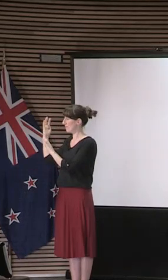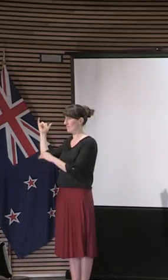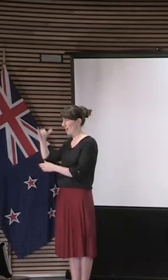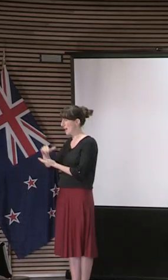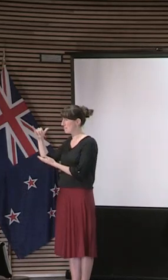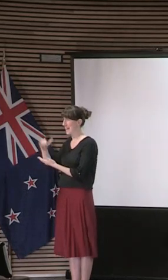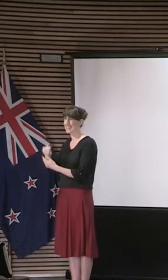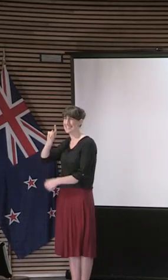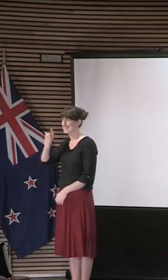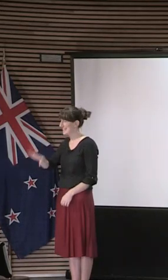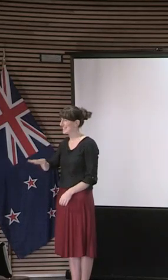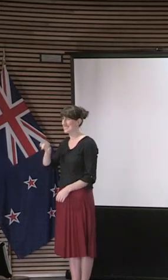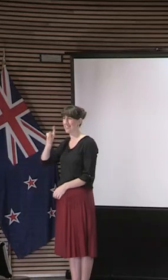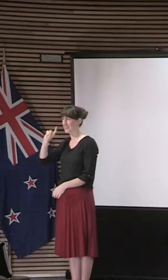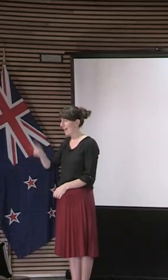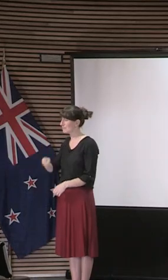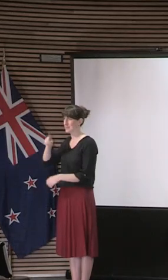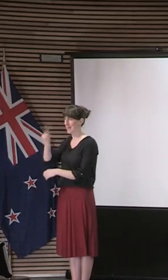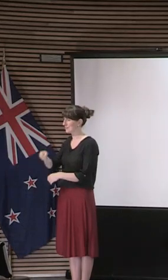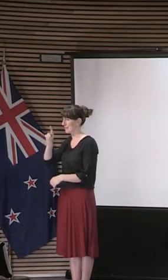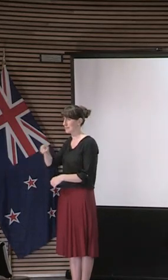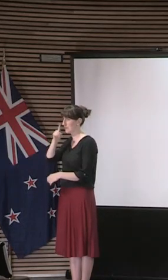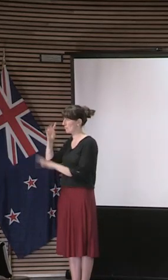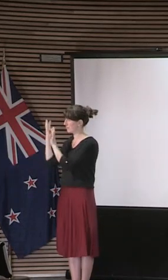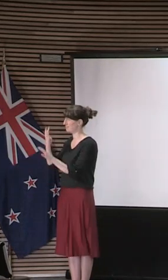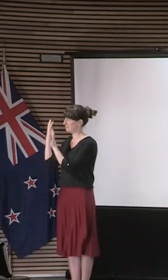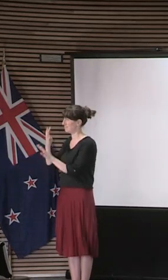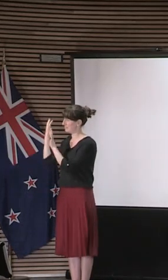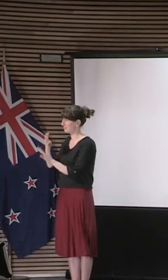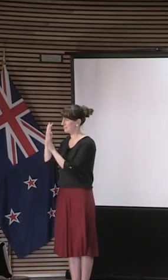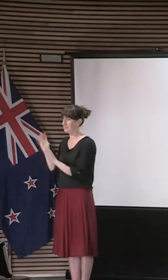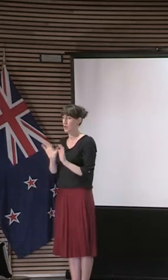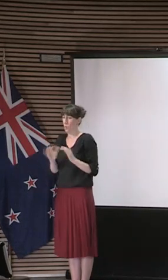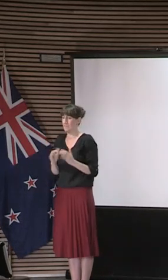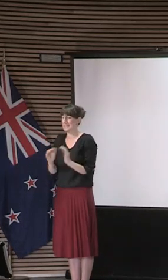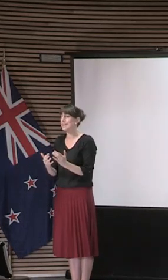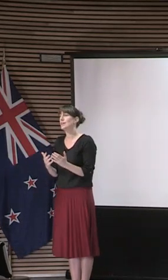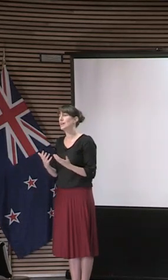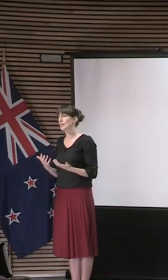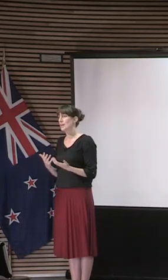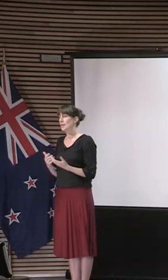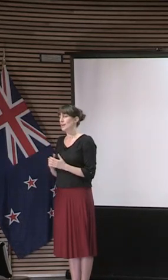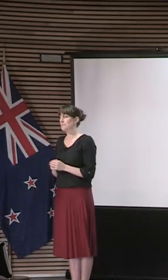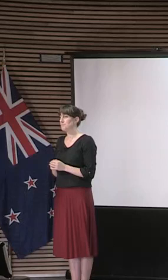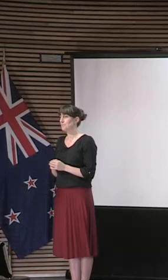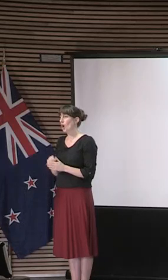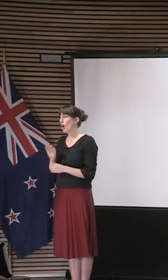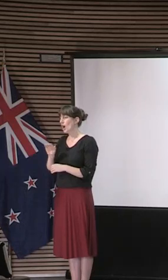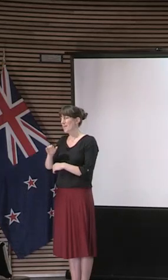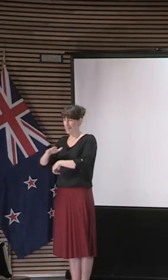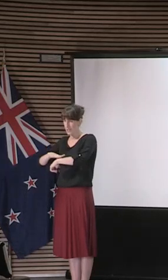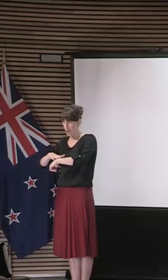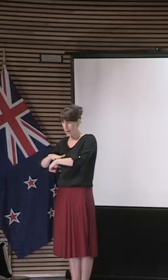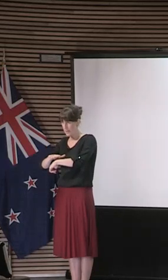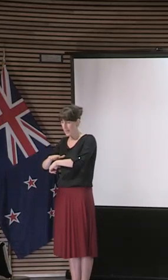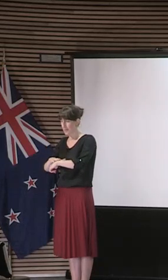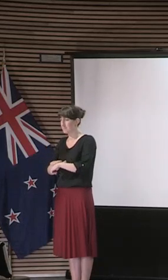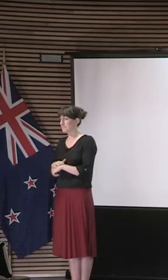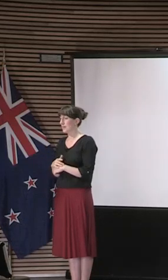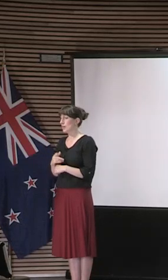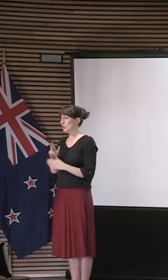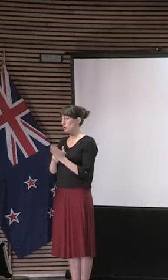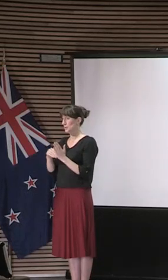maarama kei te whakakorehia te